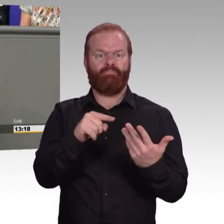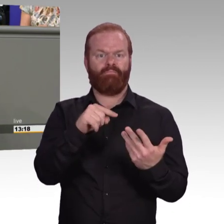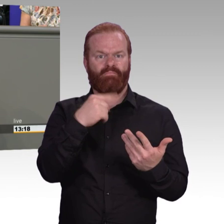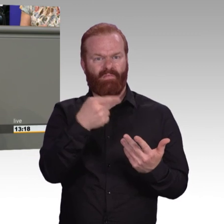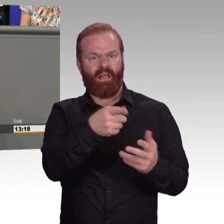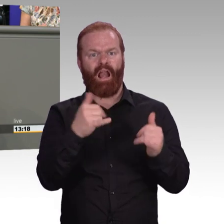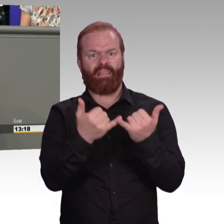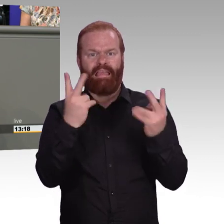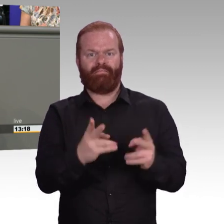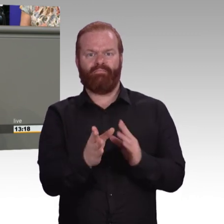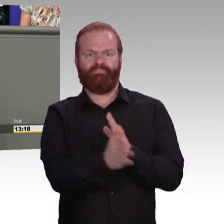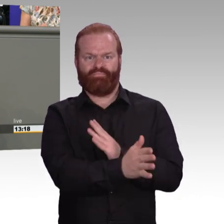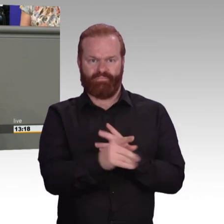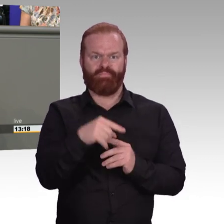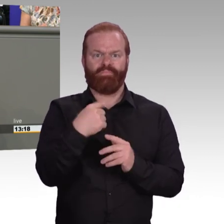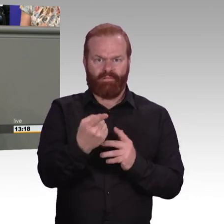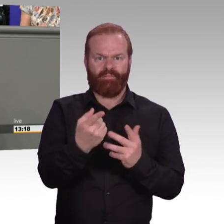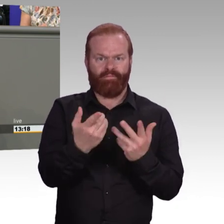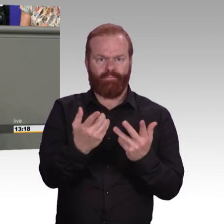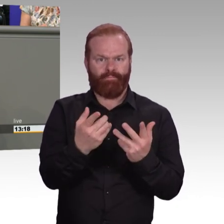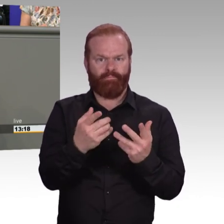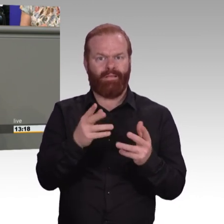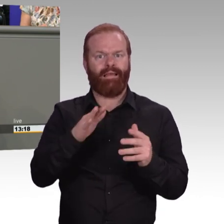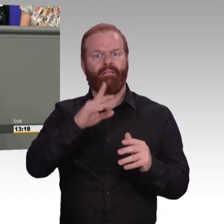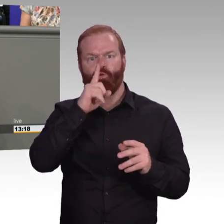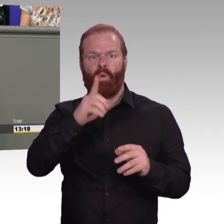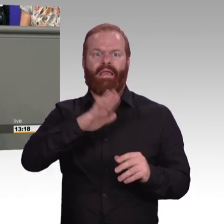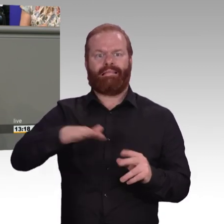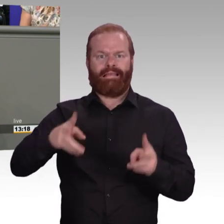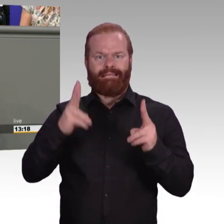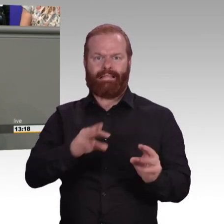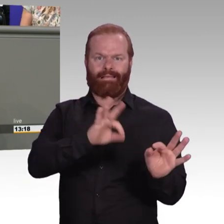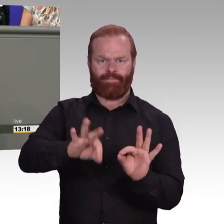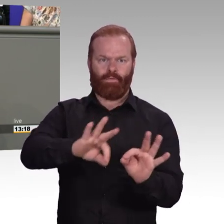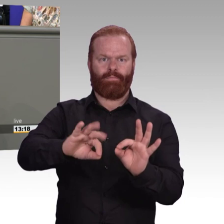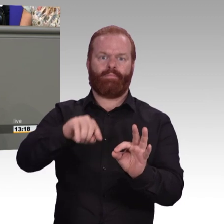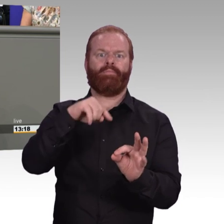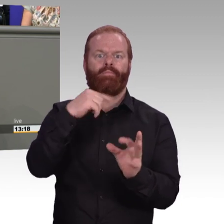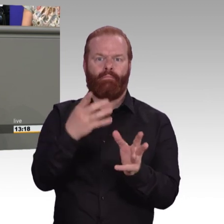Das kann mit einer Kindergartenpflicht beginnen und mit der Erziehung von Kindern aus politischen,